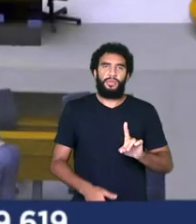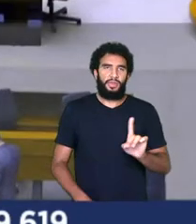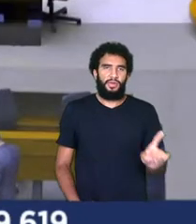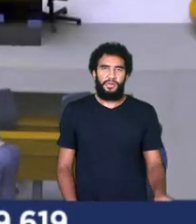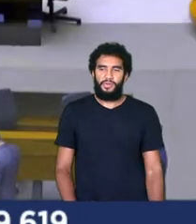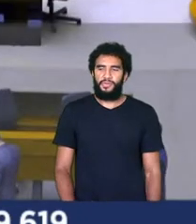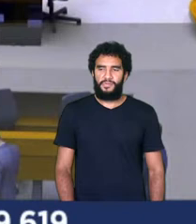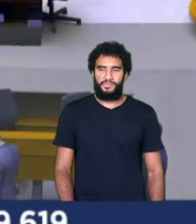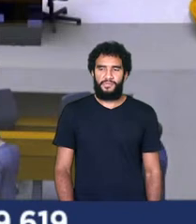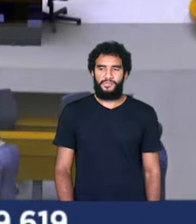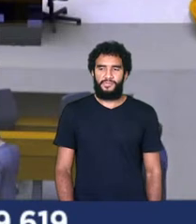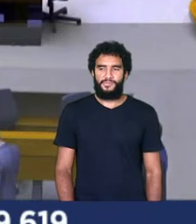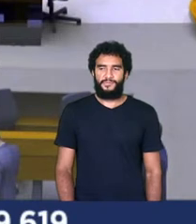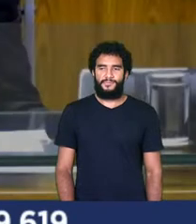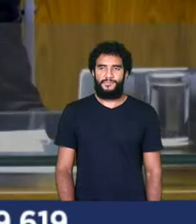AO DESTAQUE. PORTANTO, A